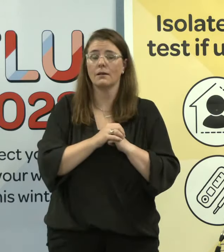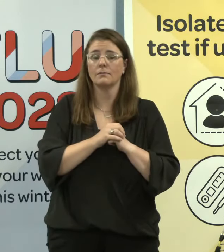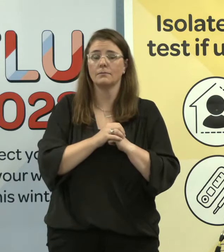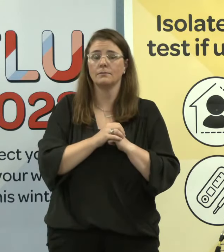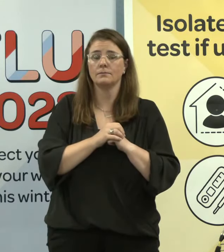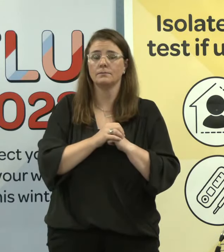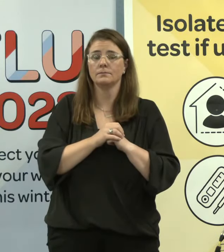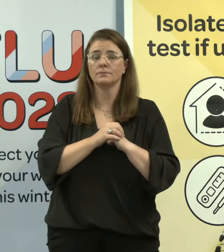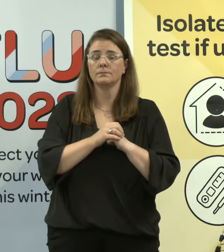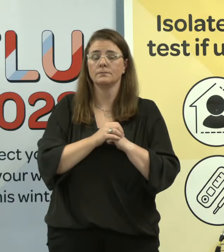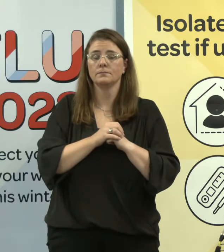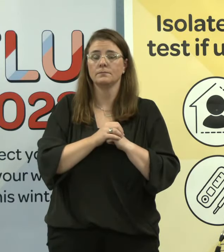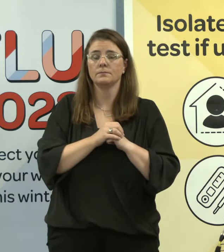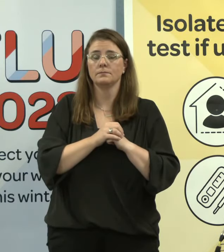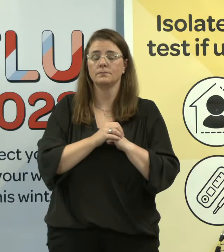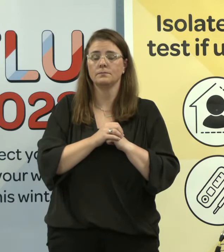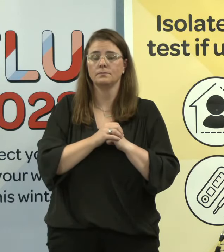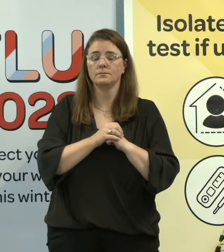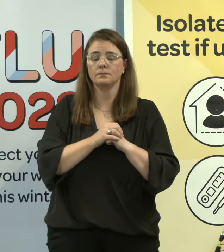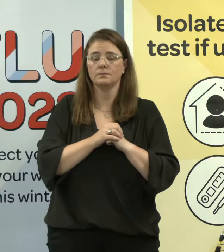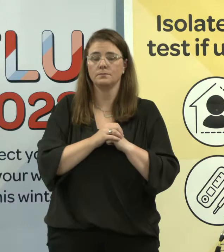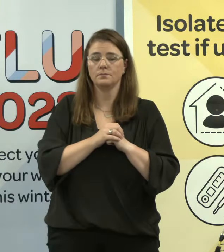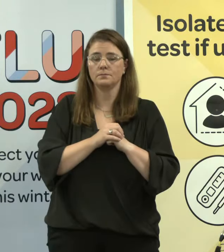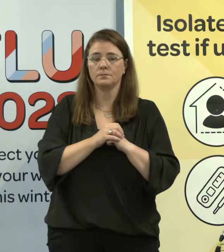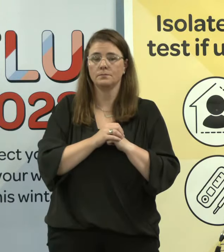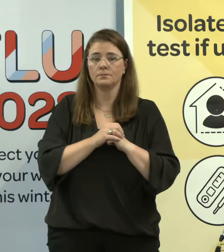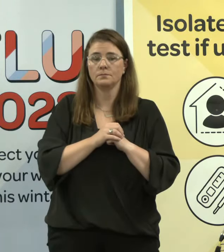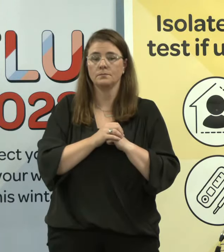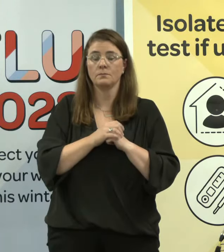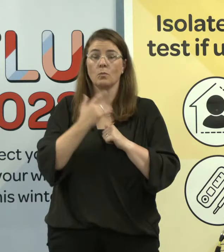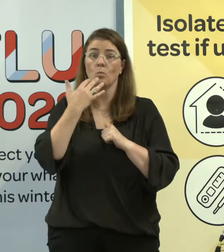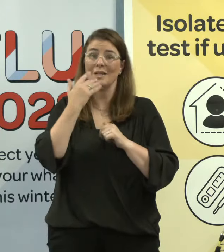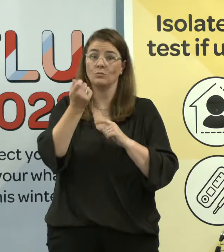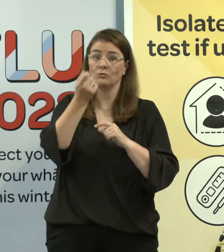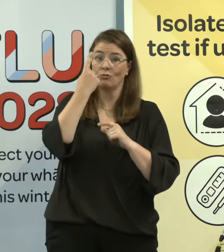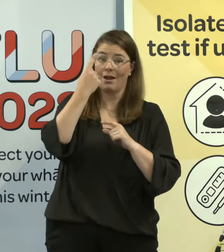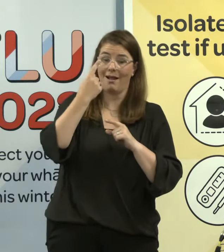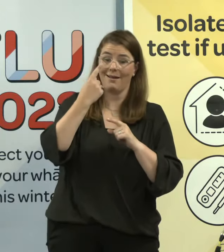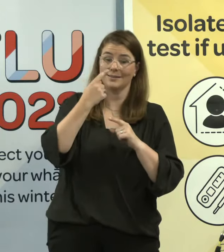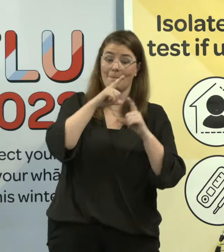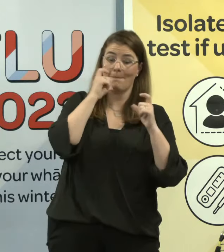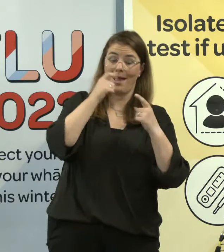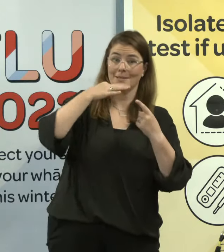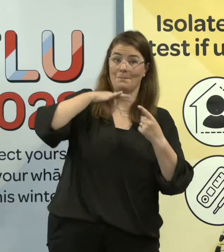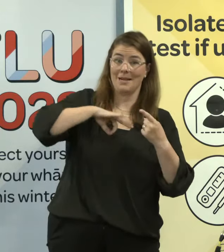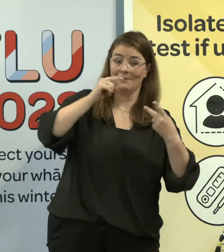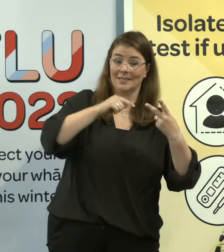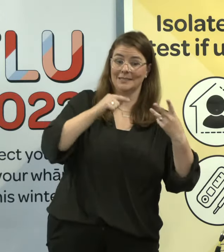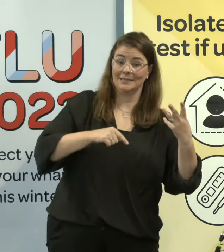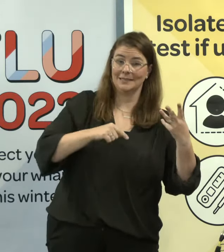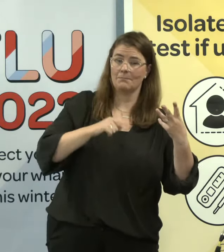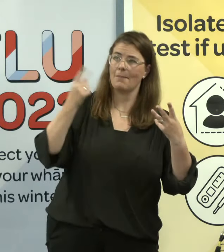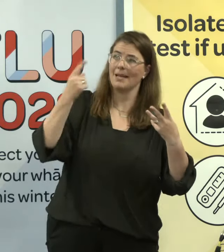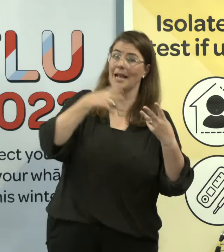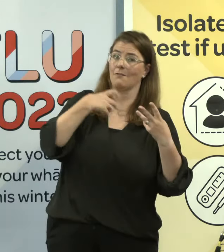mata kanohi ina haere koe ki nga